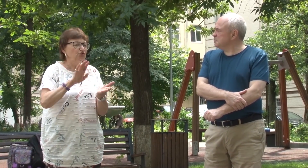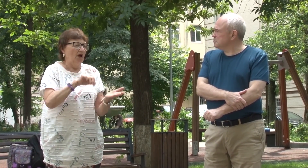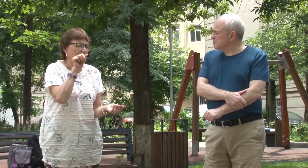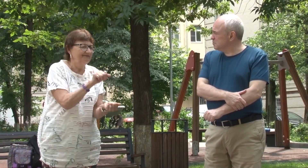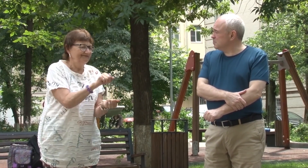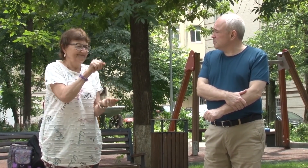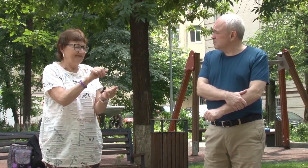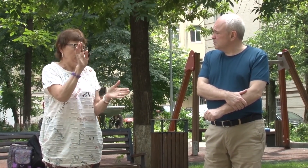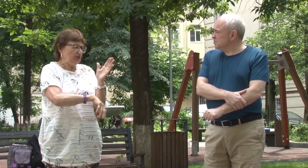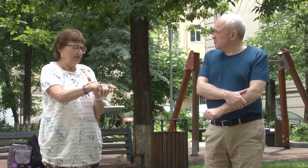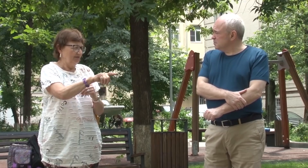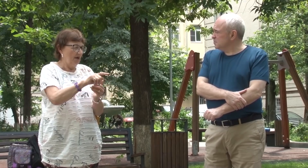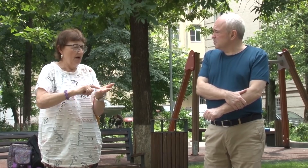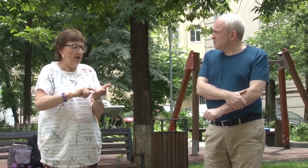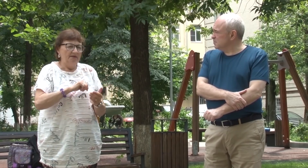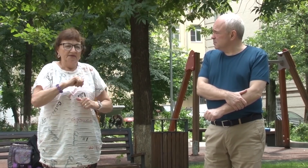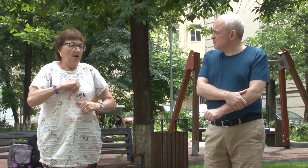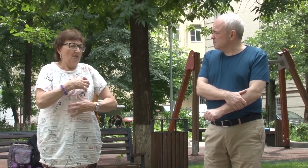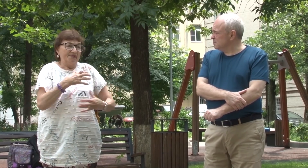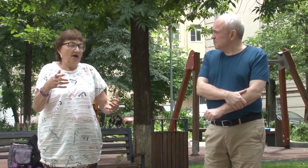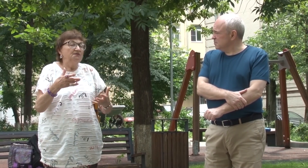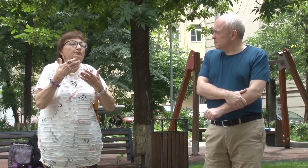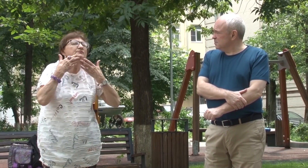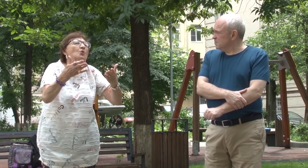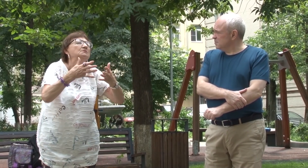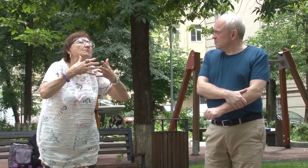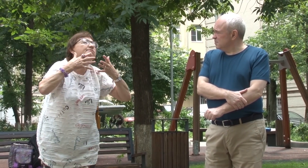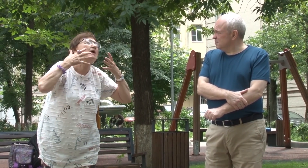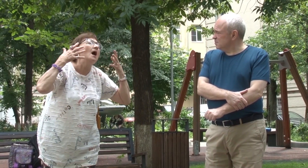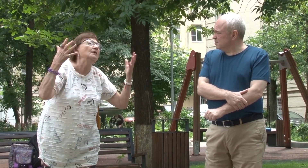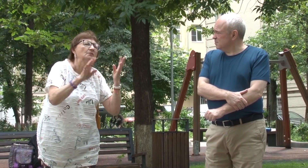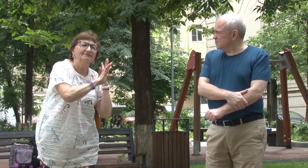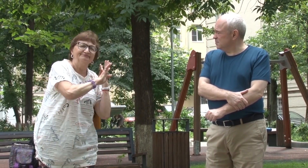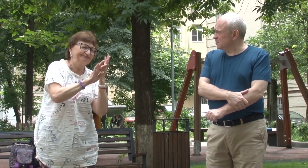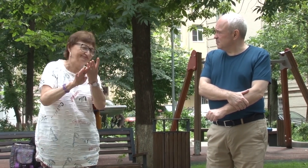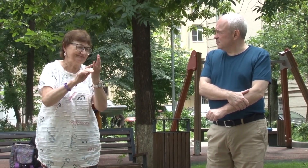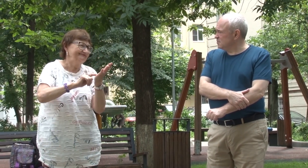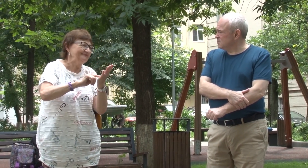зарабатывали больше, чем те, кто печатал фотографии. Спрос на них был большой, очереди большие.